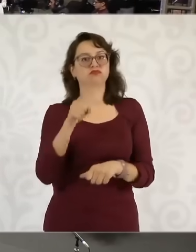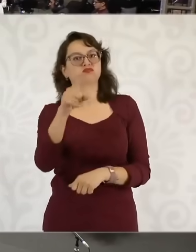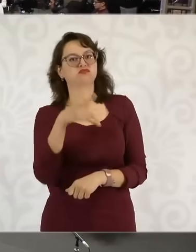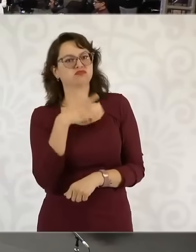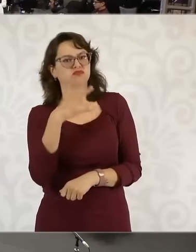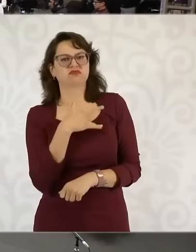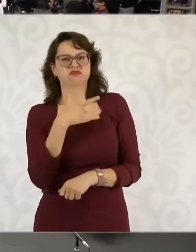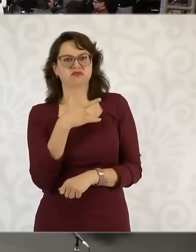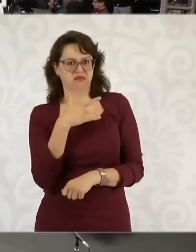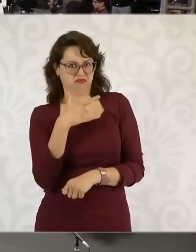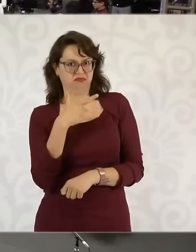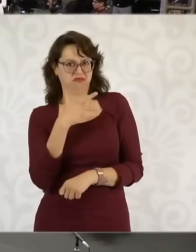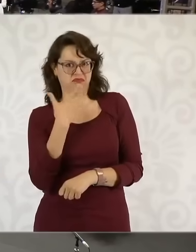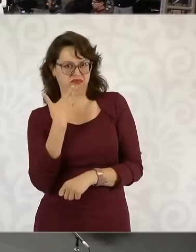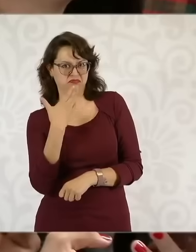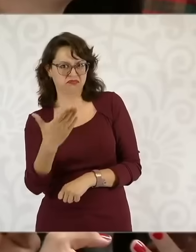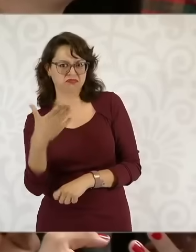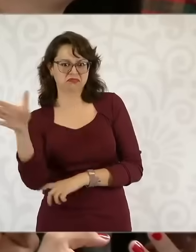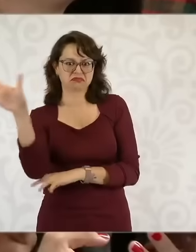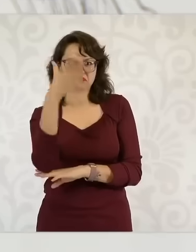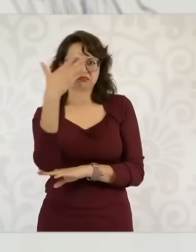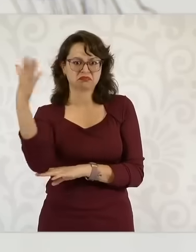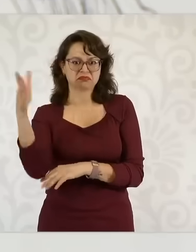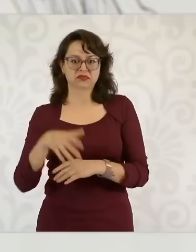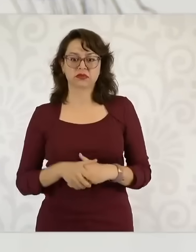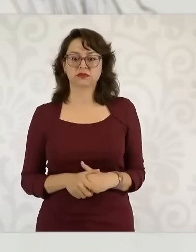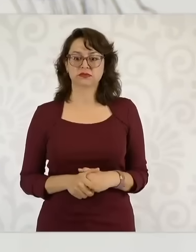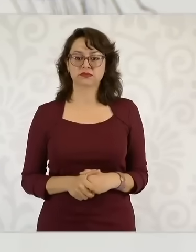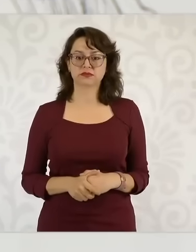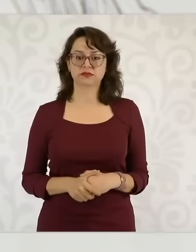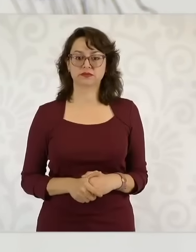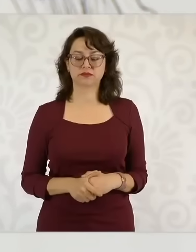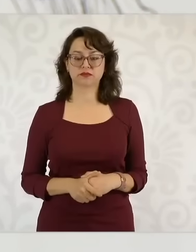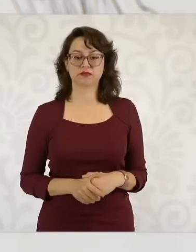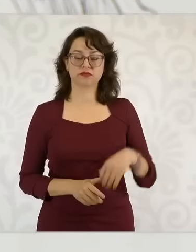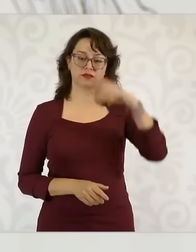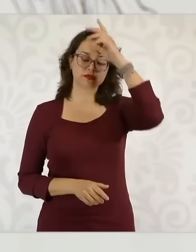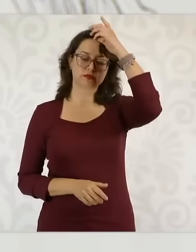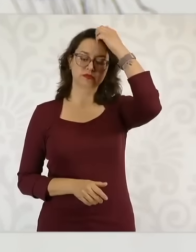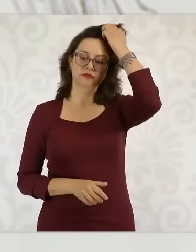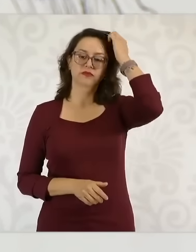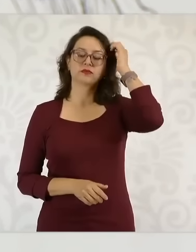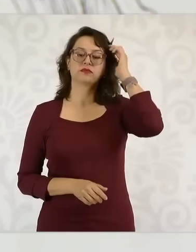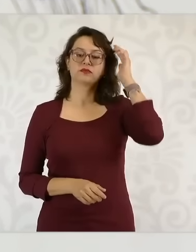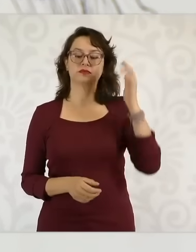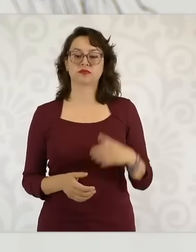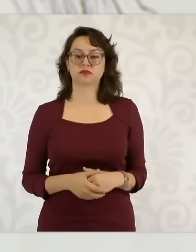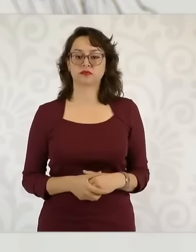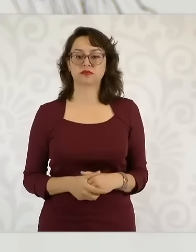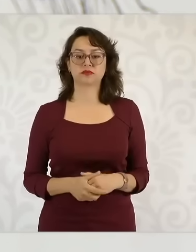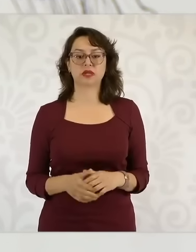aún la sigan portando o trayendo eh nosotros no estamos de acuerdo con las acciones violentas